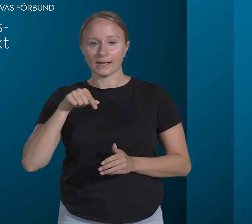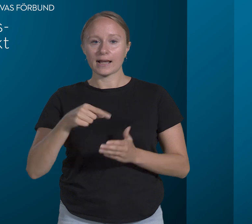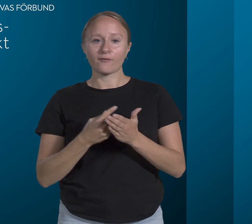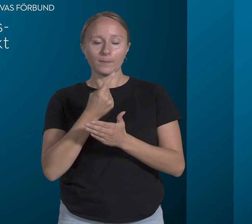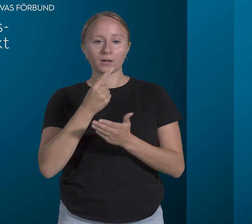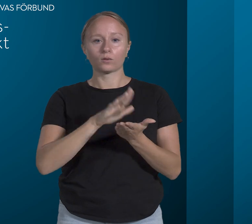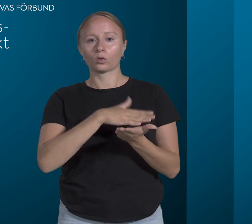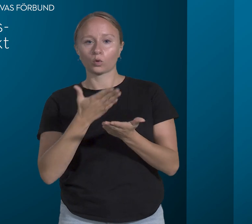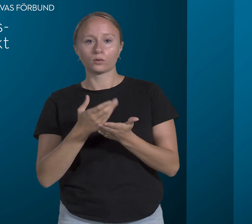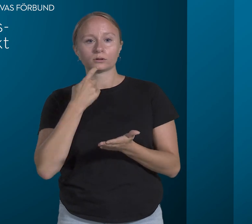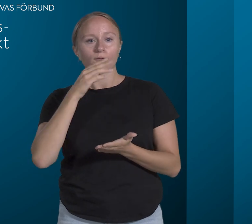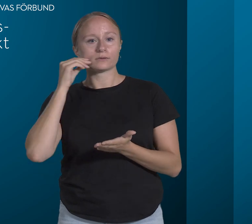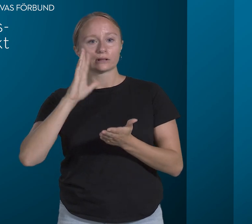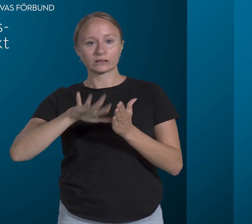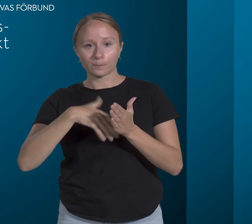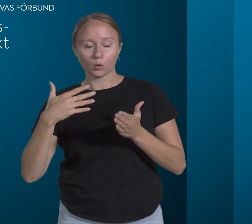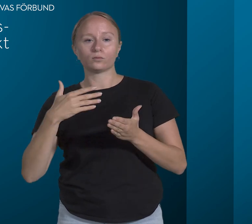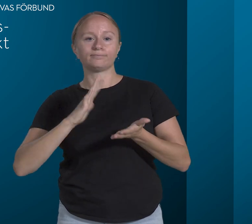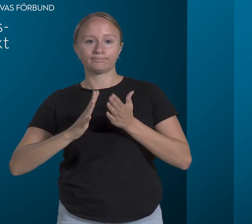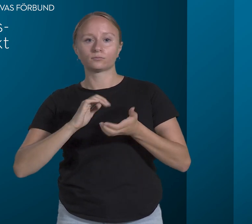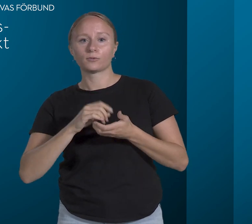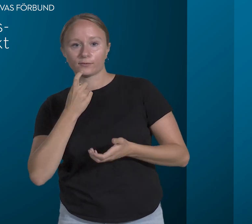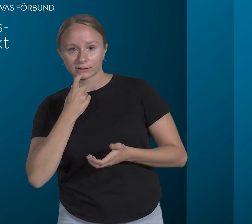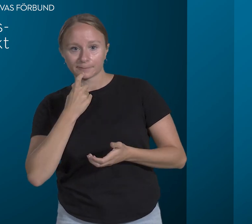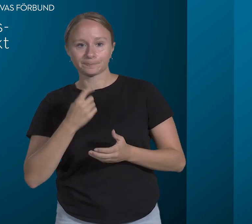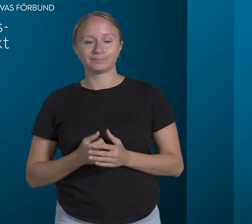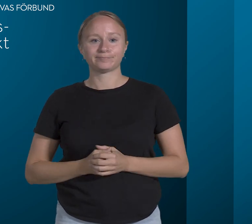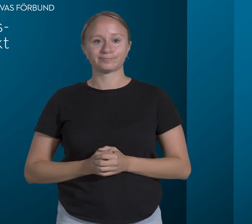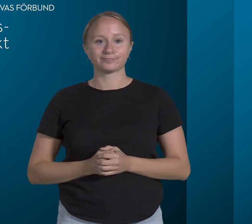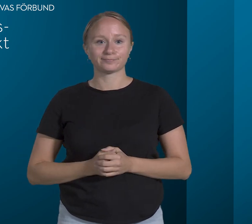Evenemanget kommer att tolkas till finlandssvenskt teckenspråk och finska.